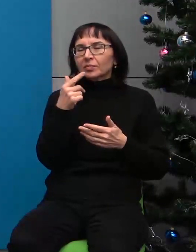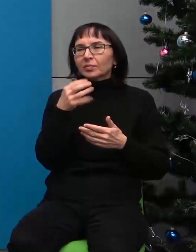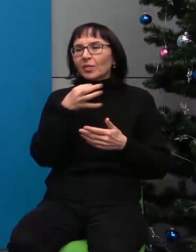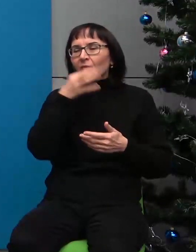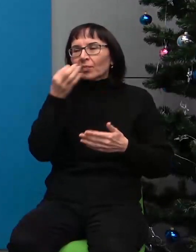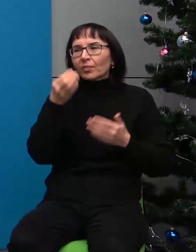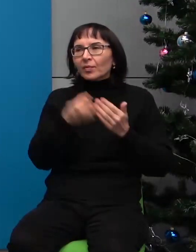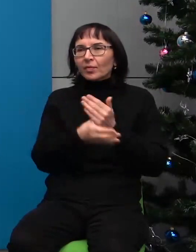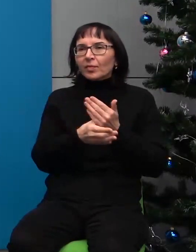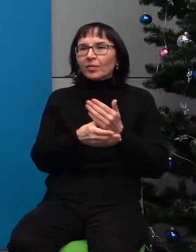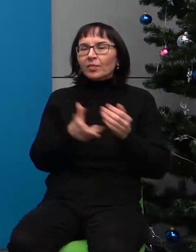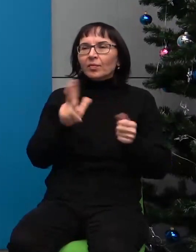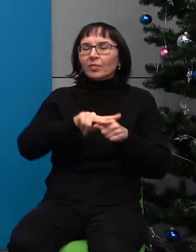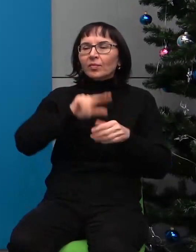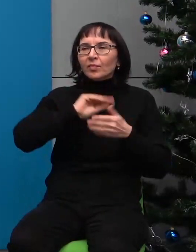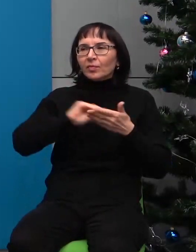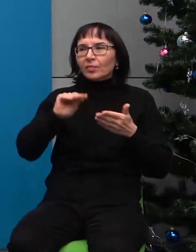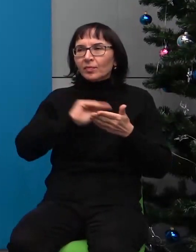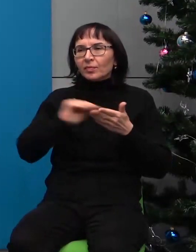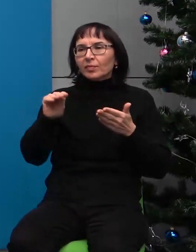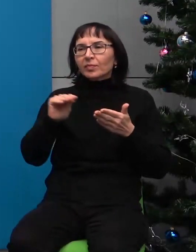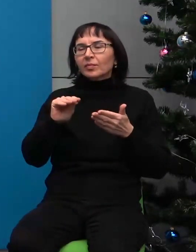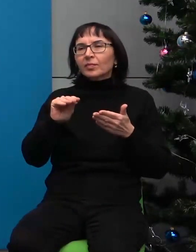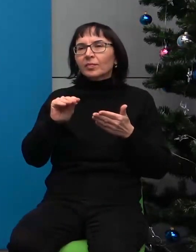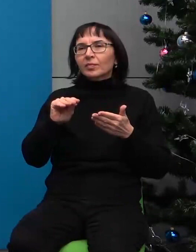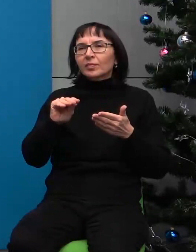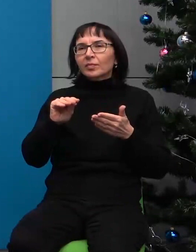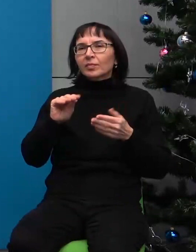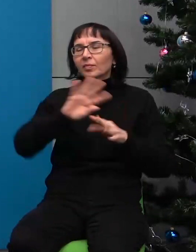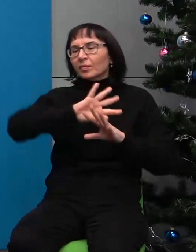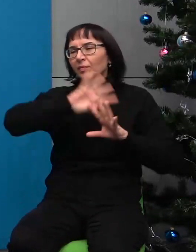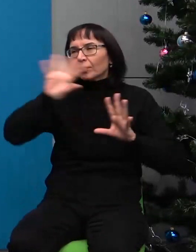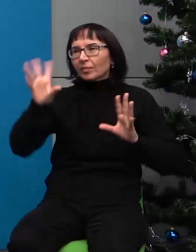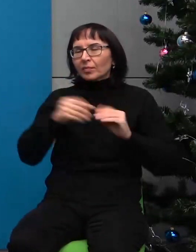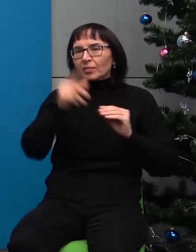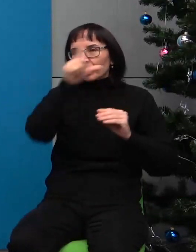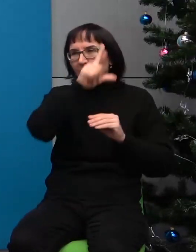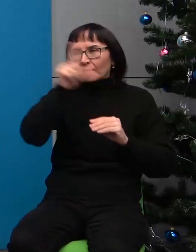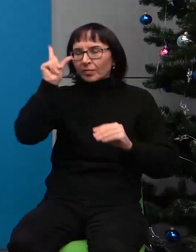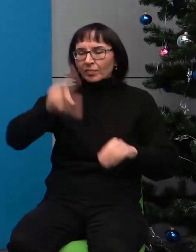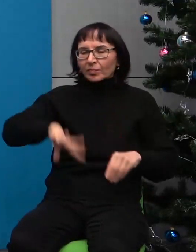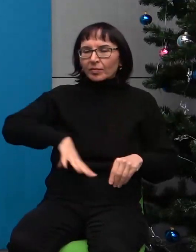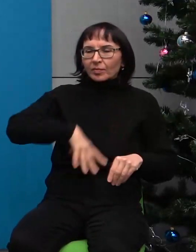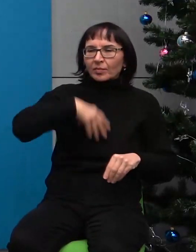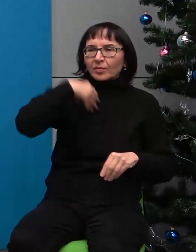to bym napisał, że widma tych wszystkich ofiar do niego przyszły.